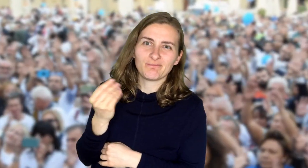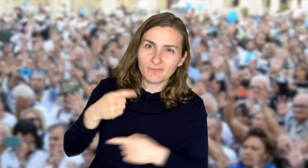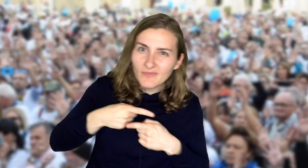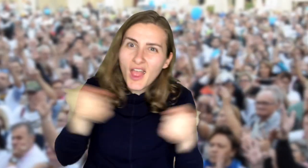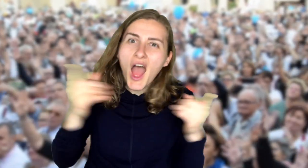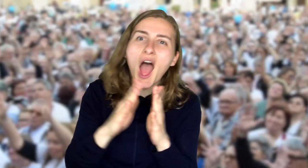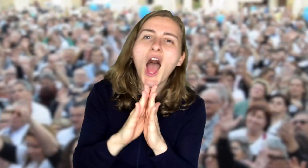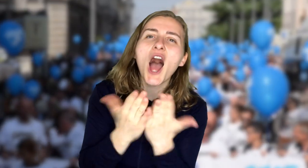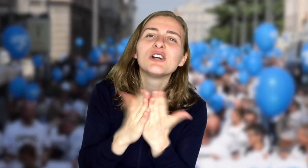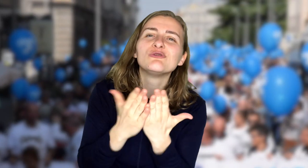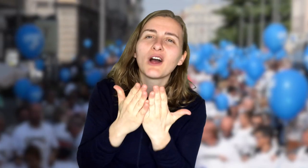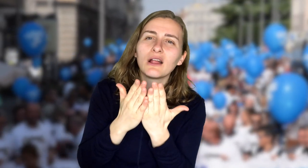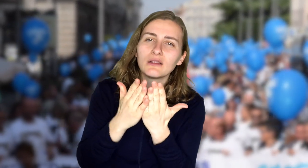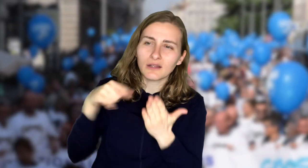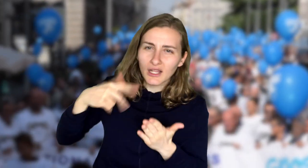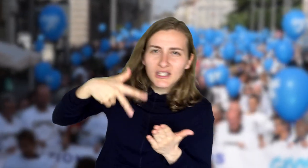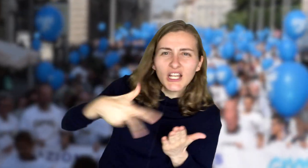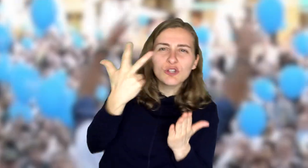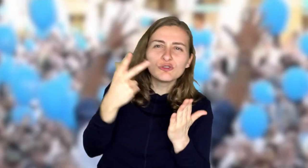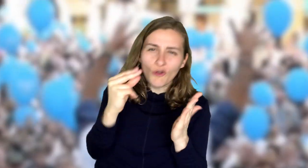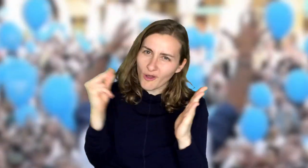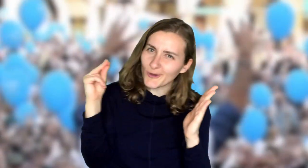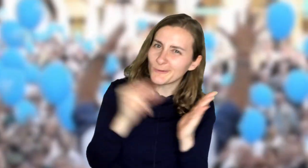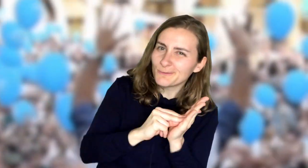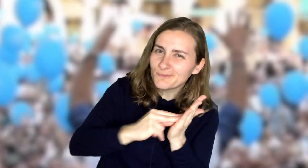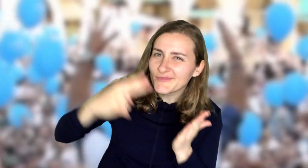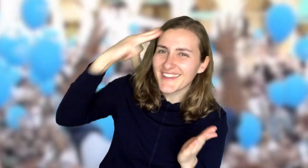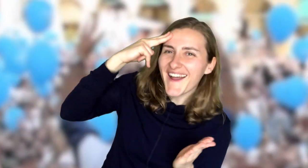Intanto segnatevi in agenda i tre giorni di settembre 21,22 e 23, ci vediamo a Palermo